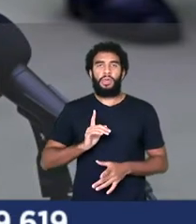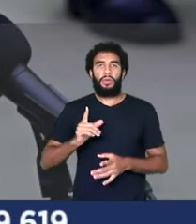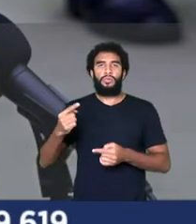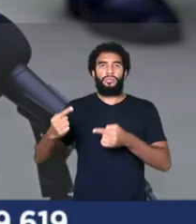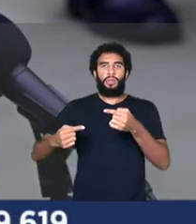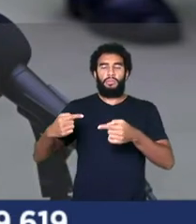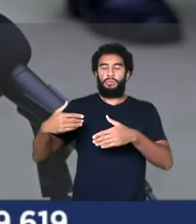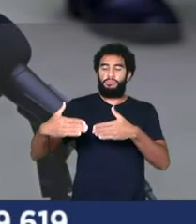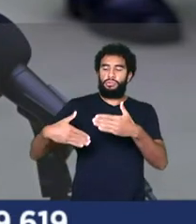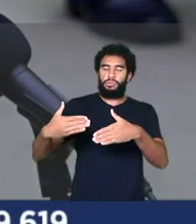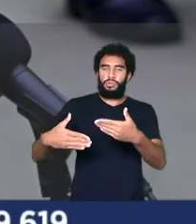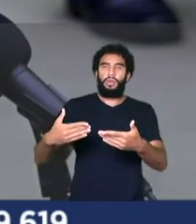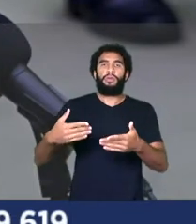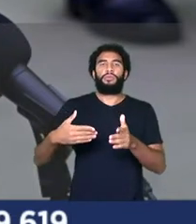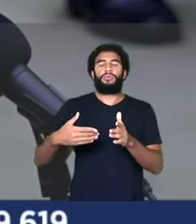AINDA HÁ UM LONGO DEBATE